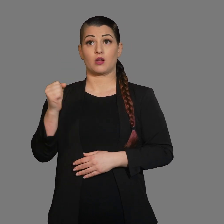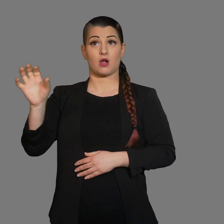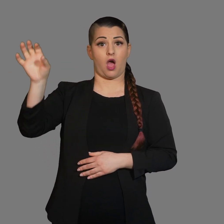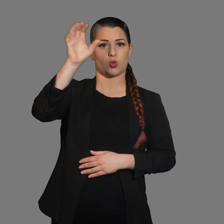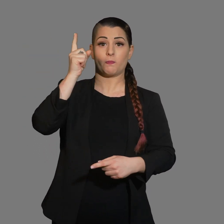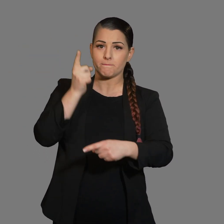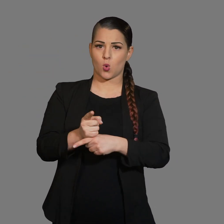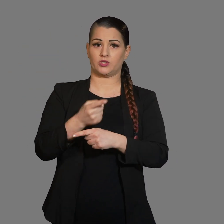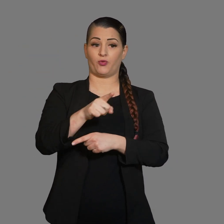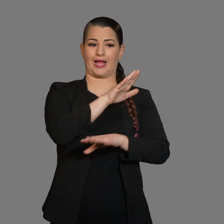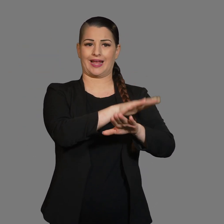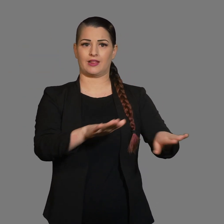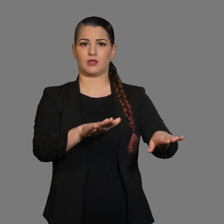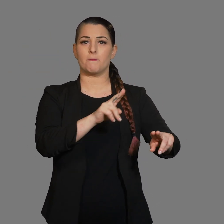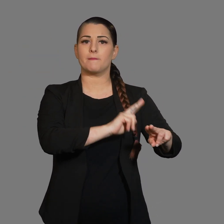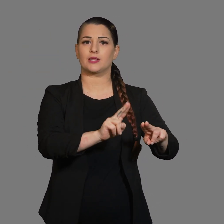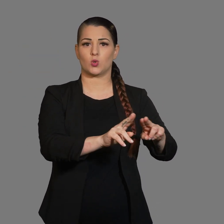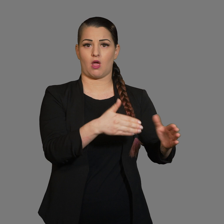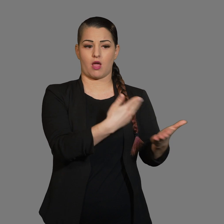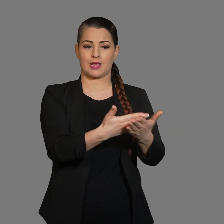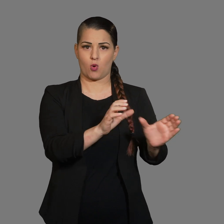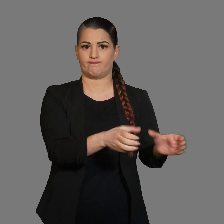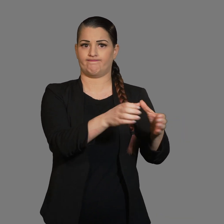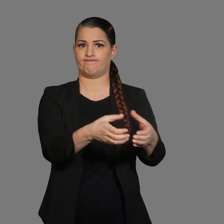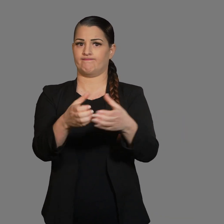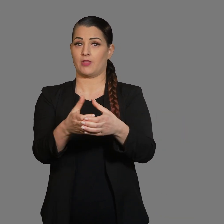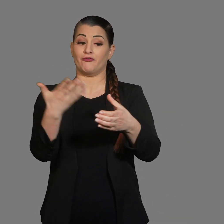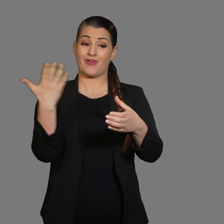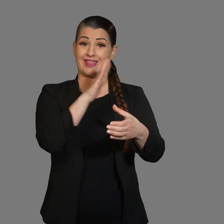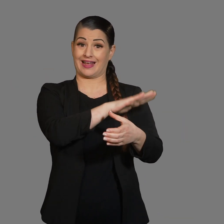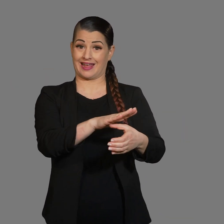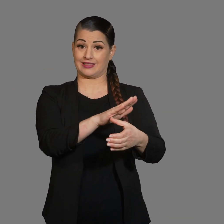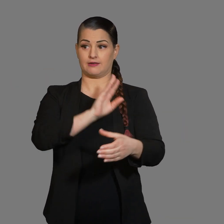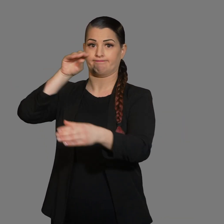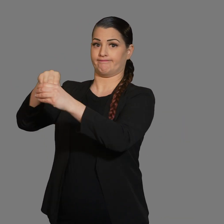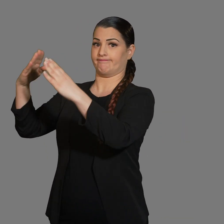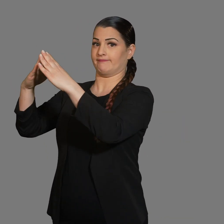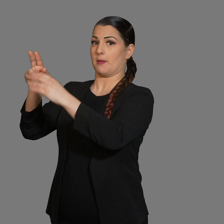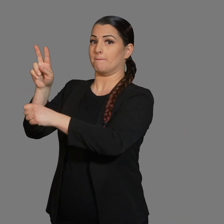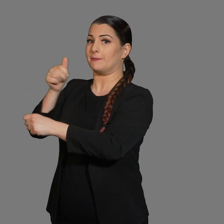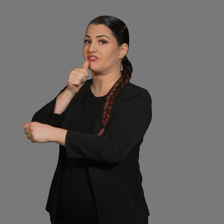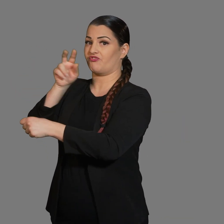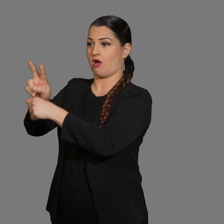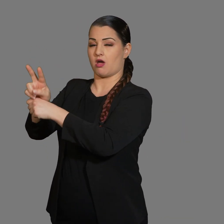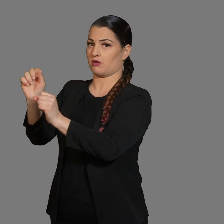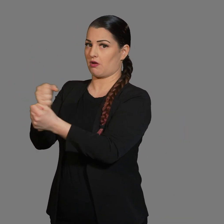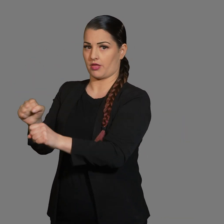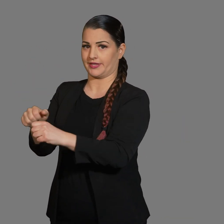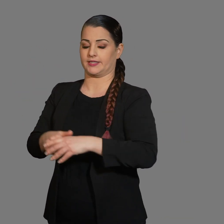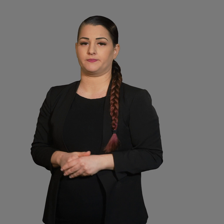Die Kantone müssen Betreuungsangebote schaffen für Kinder, die nicht privat betreut werden können.